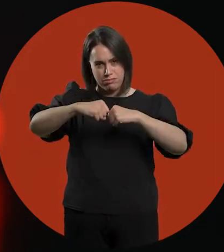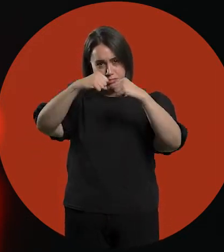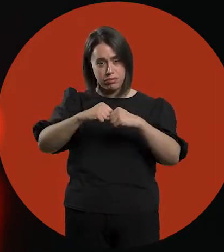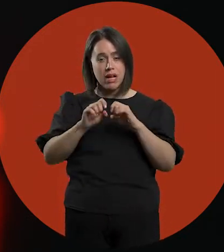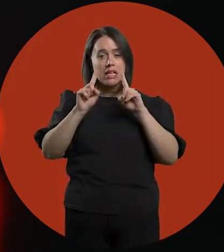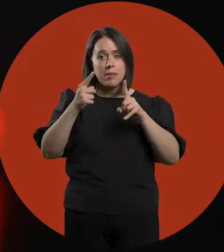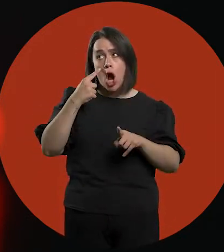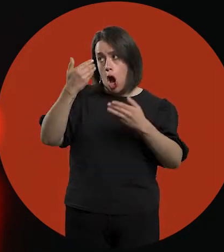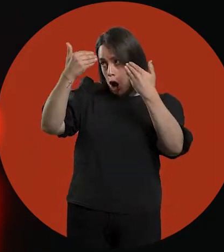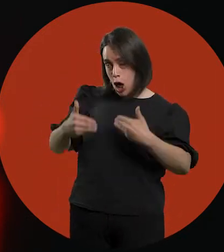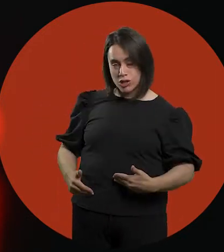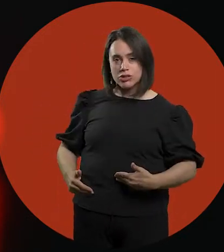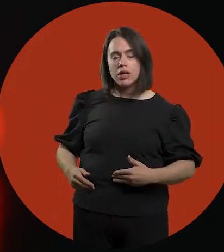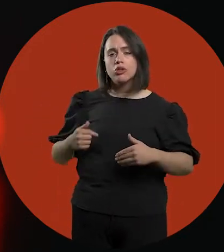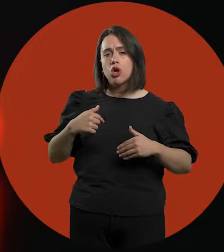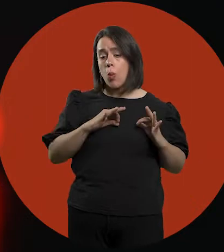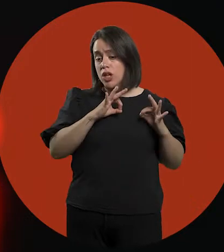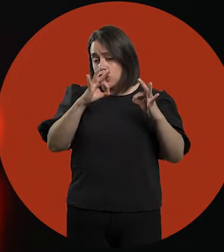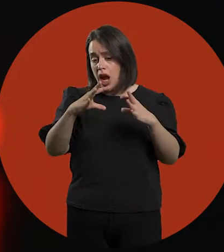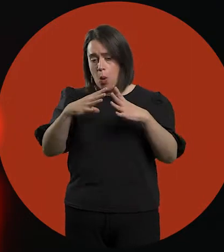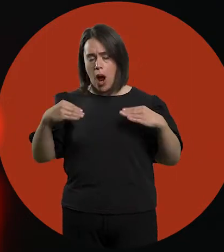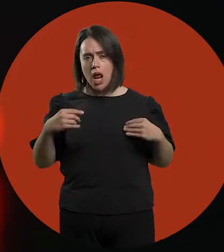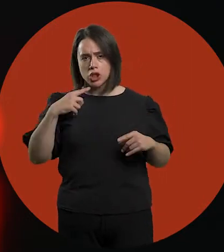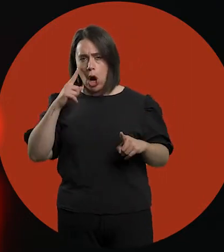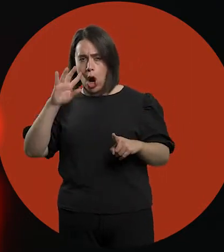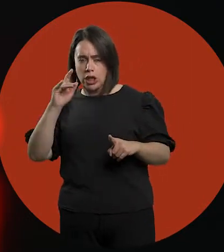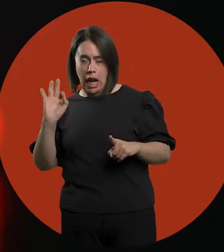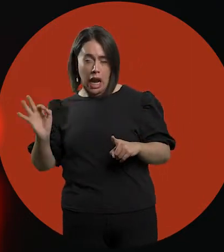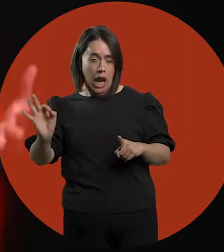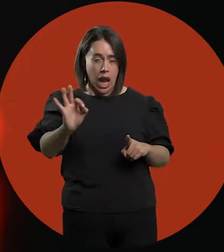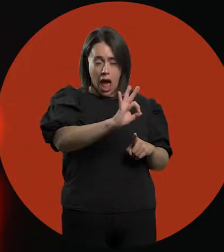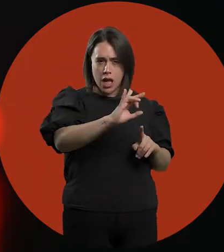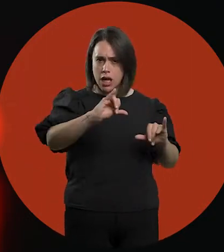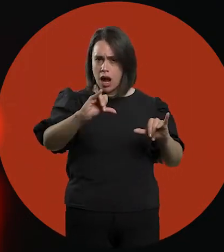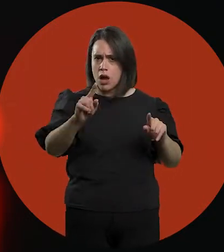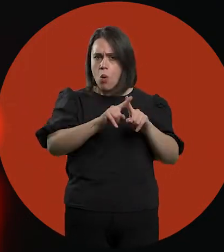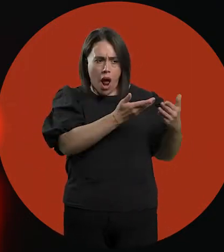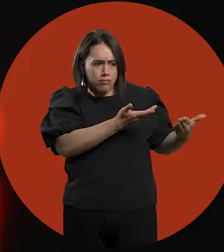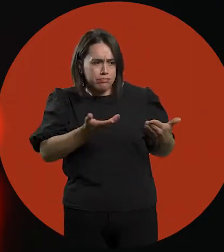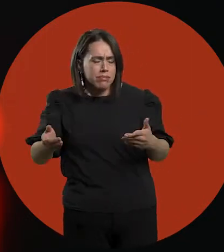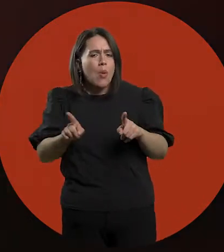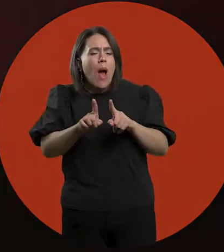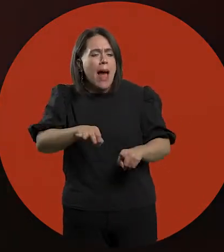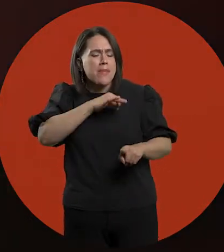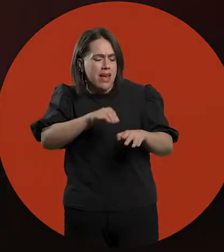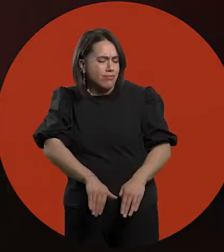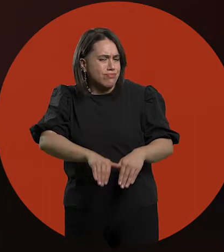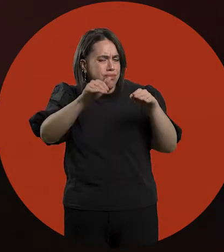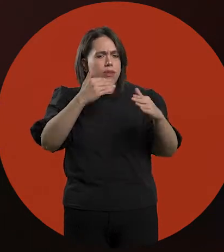Porque yo había llegado a la escuela, no conocía a nadie y me recibieron como si fuera amiga de toda la vida. Conversaban conmigo.